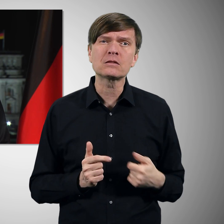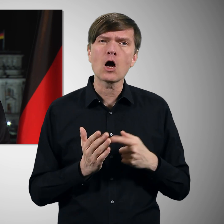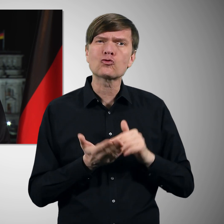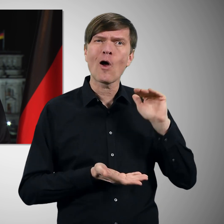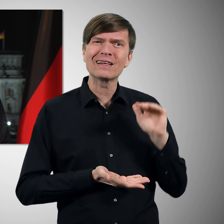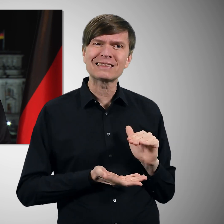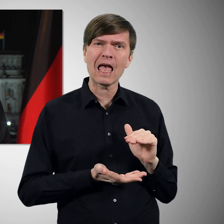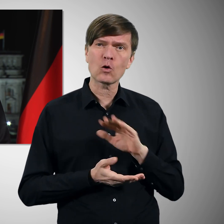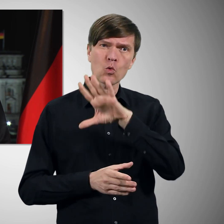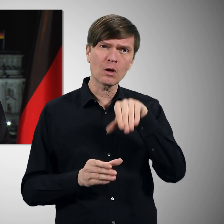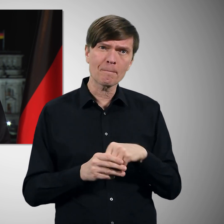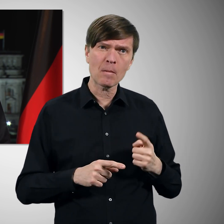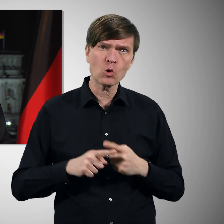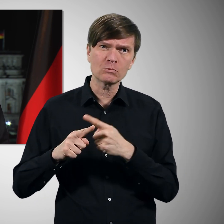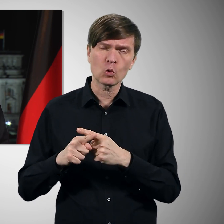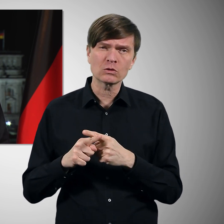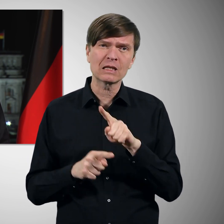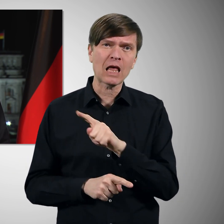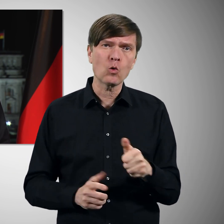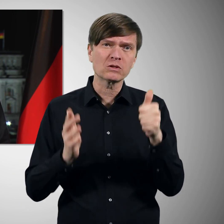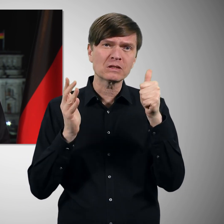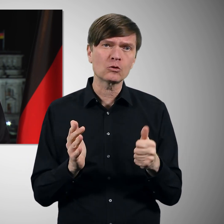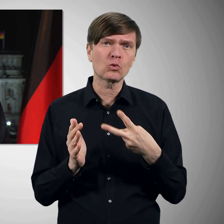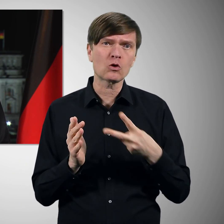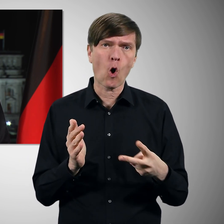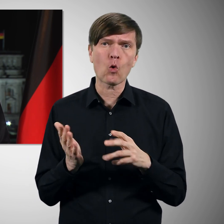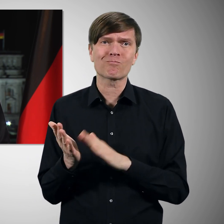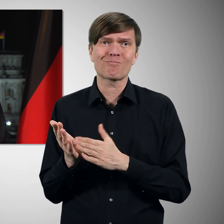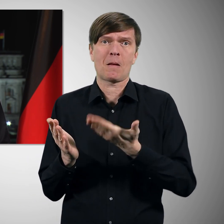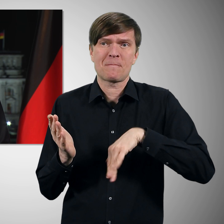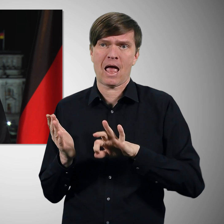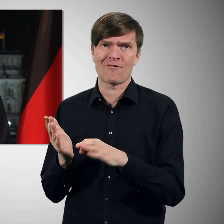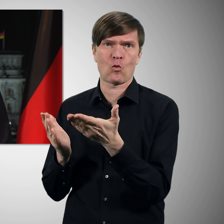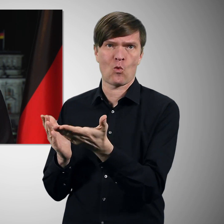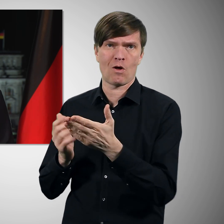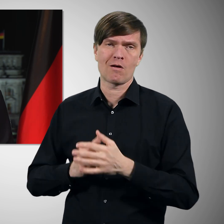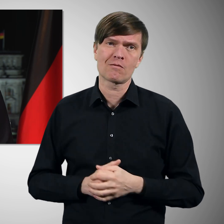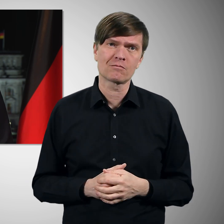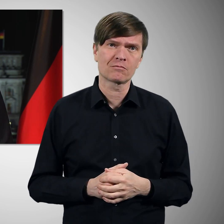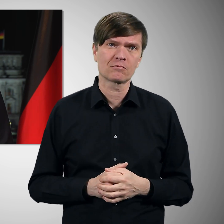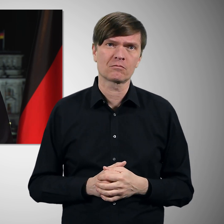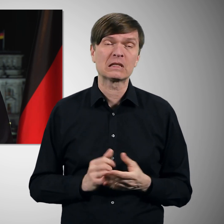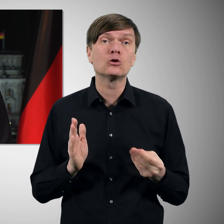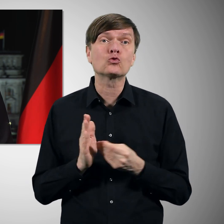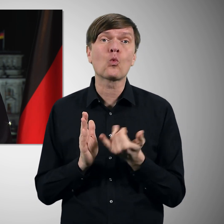macht das über 1.600 Euro mehr. Dazu kommen das höhere Kindergeld, das Wohngeld